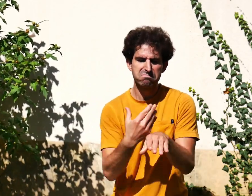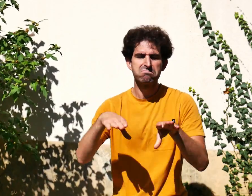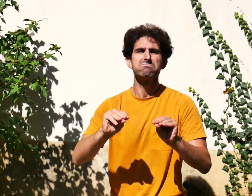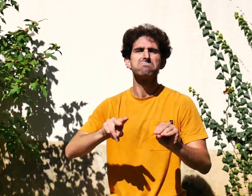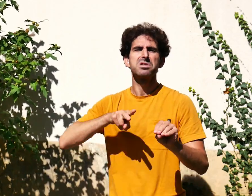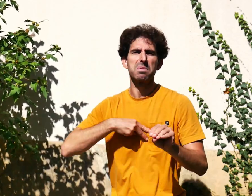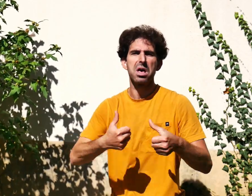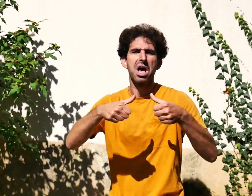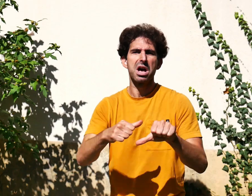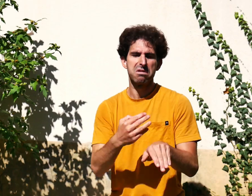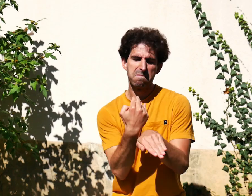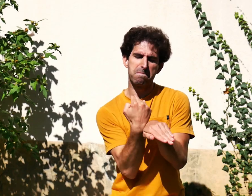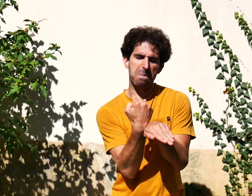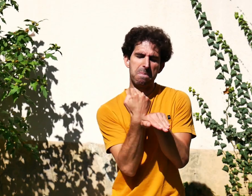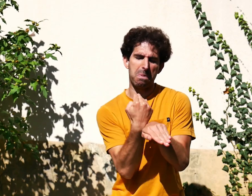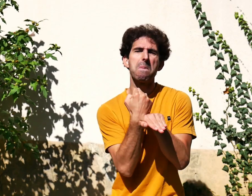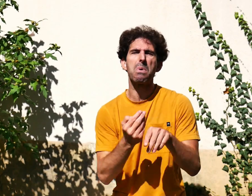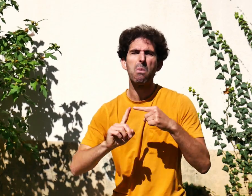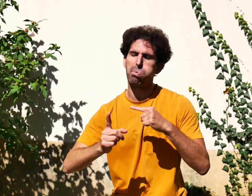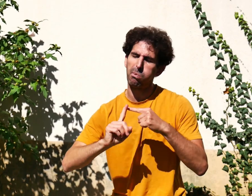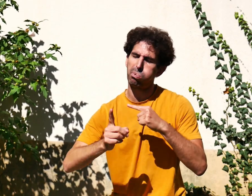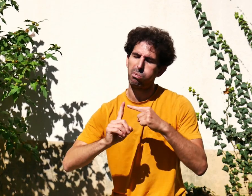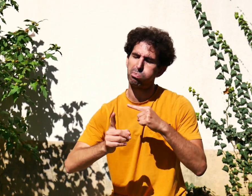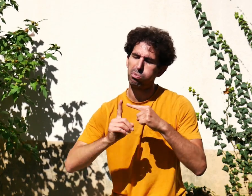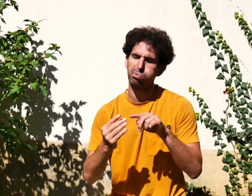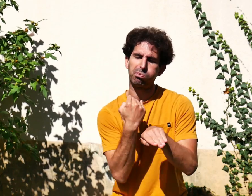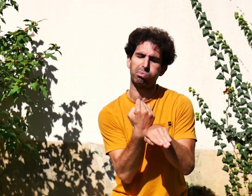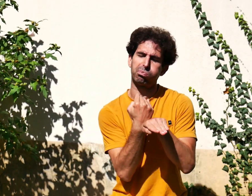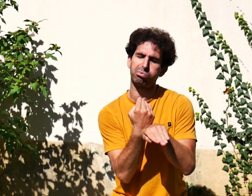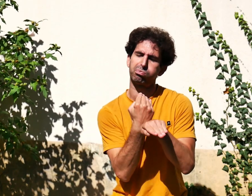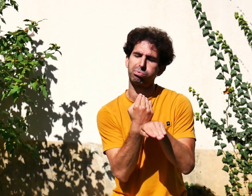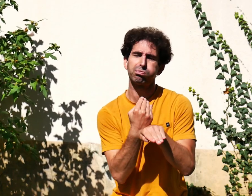et affirme "c'est ma place !". Il y reste pour éjaculer régulièrement.